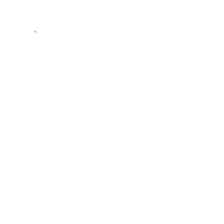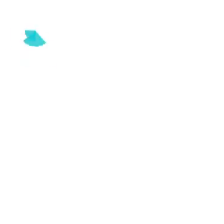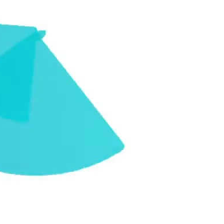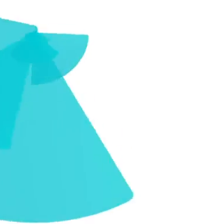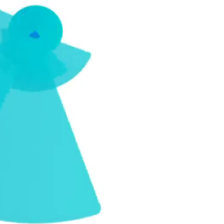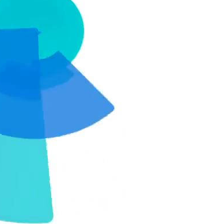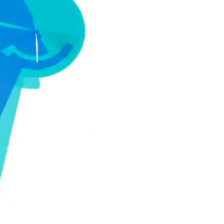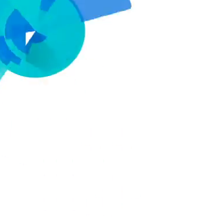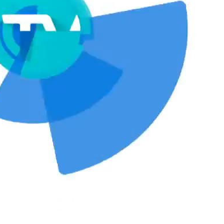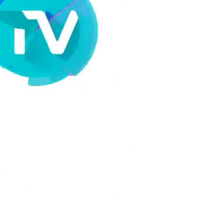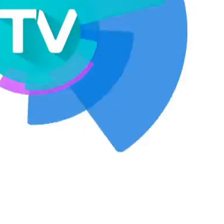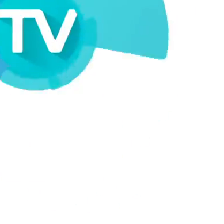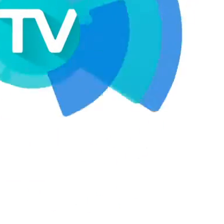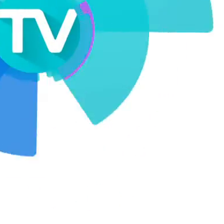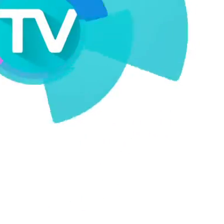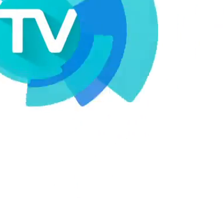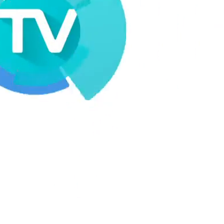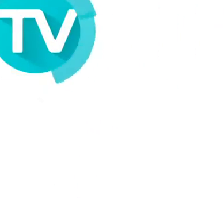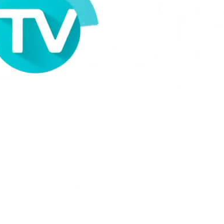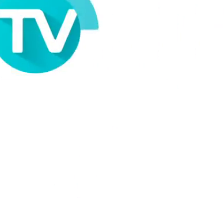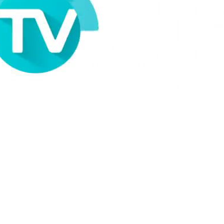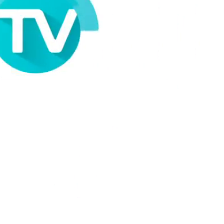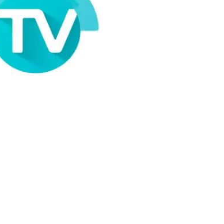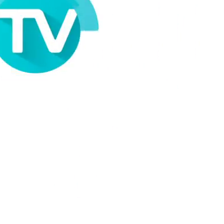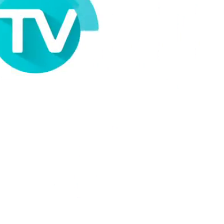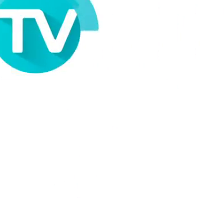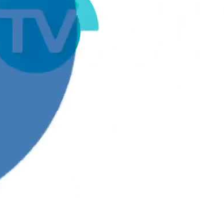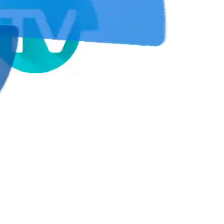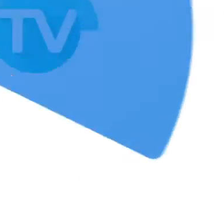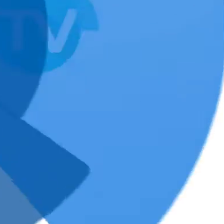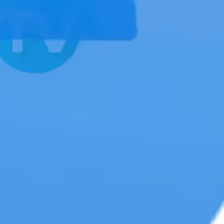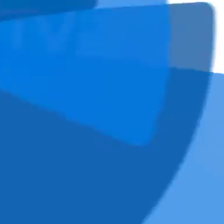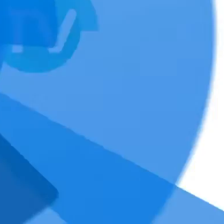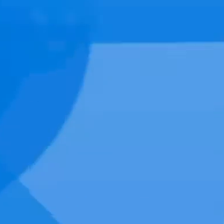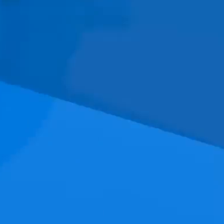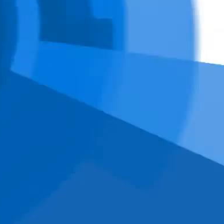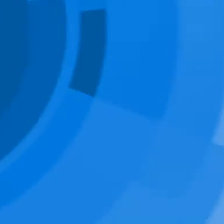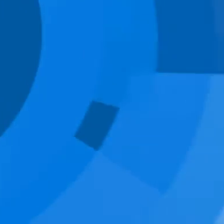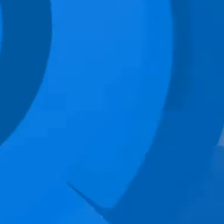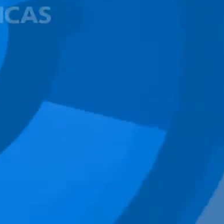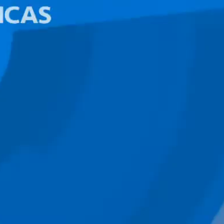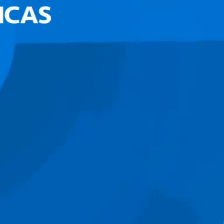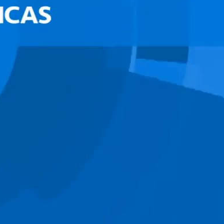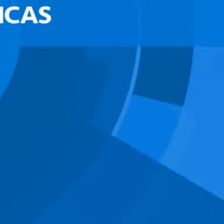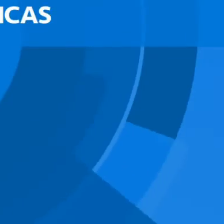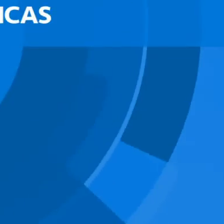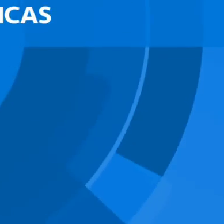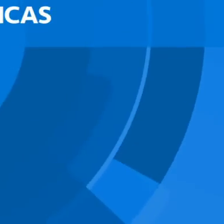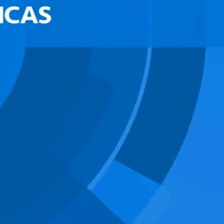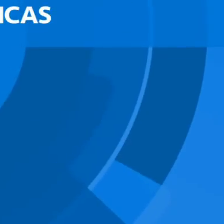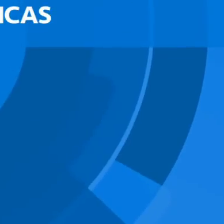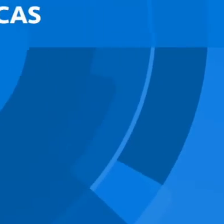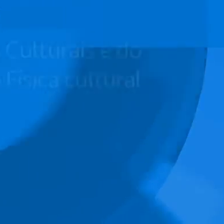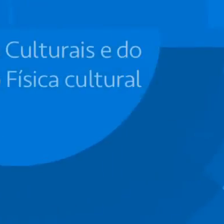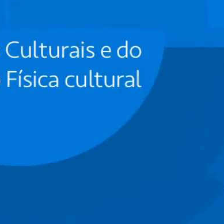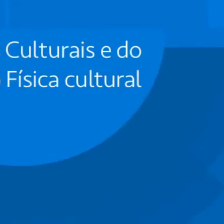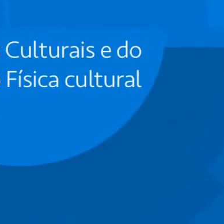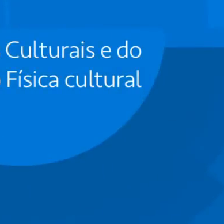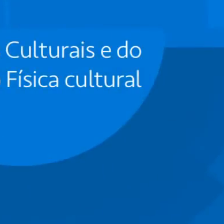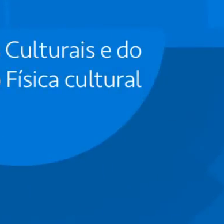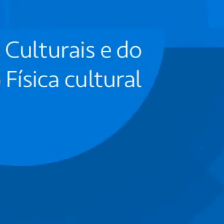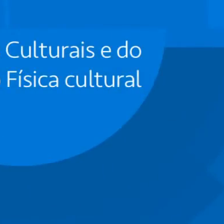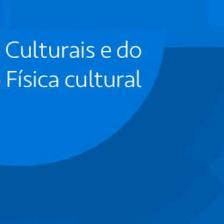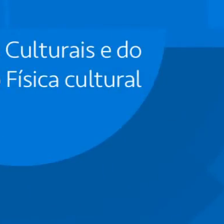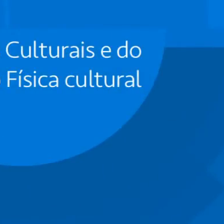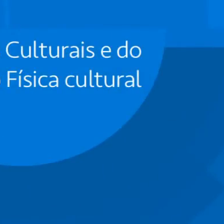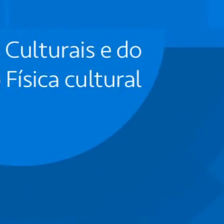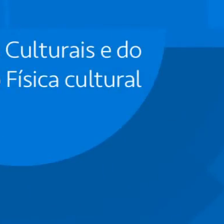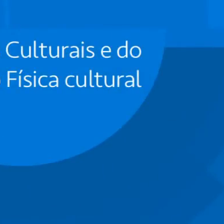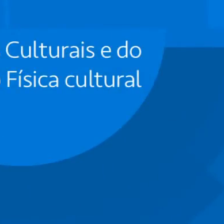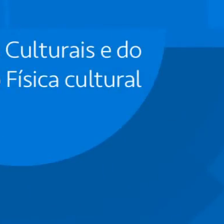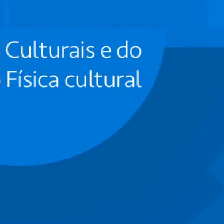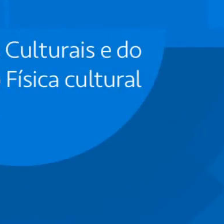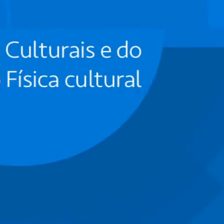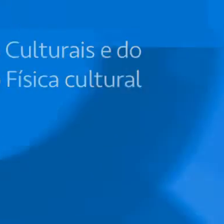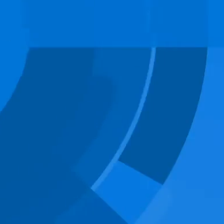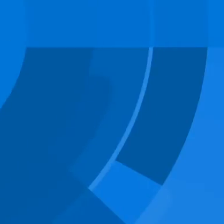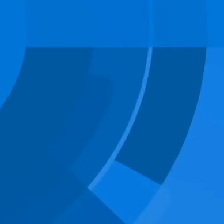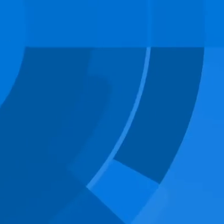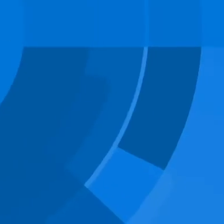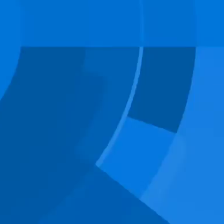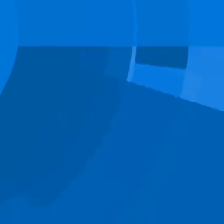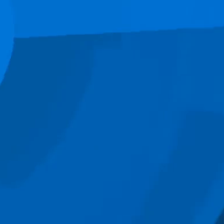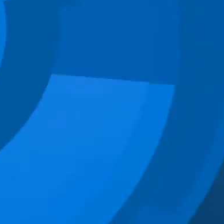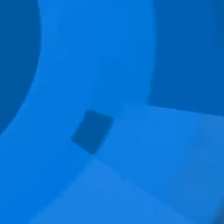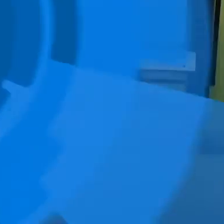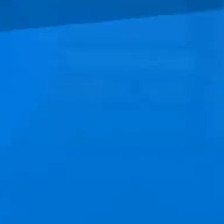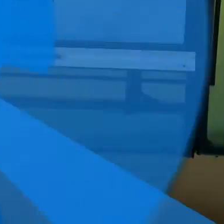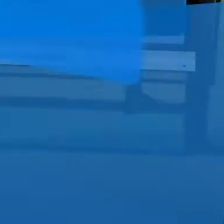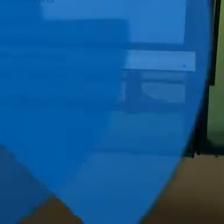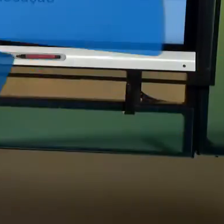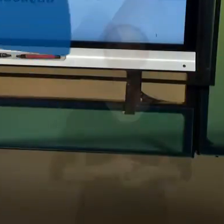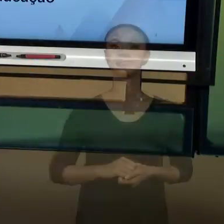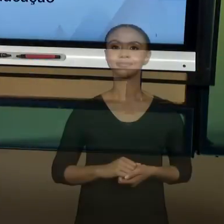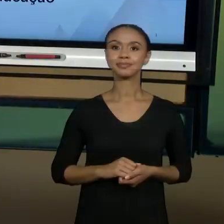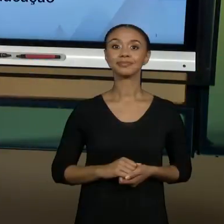[MÚSICA]